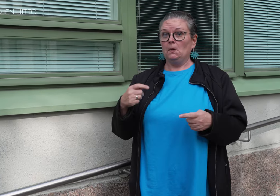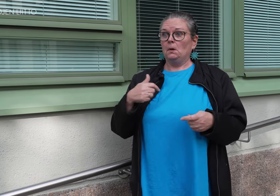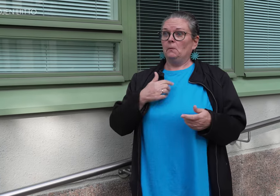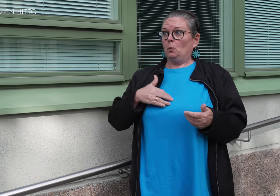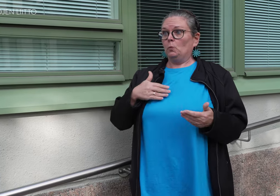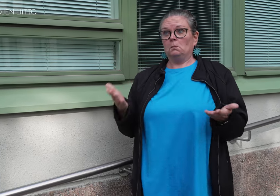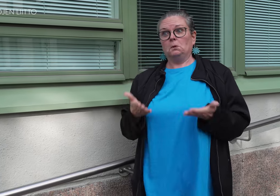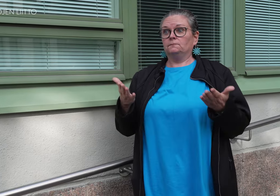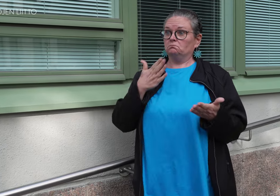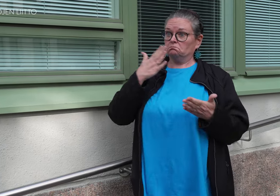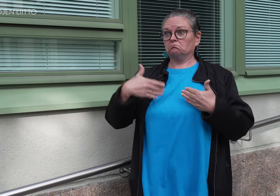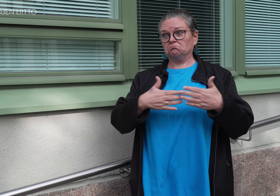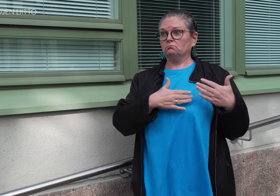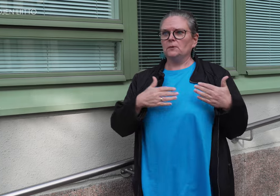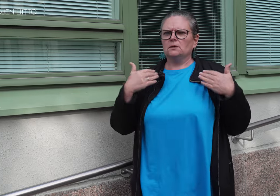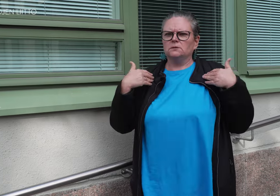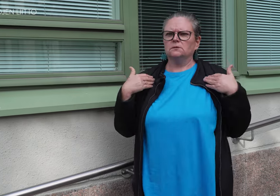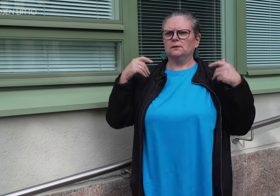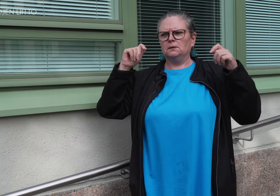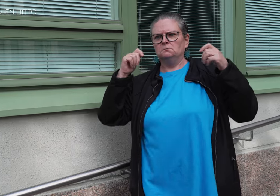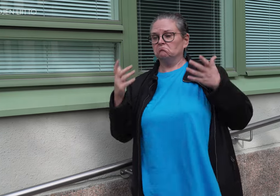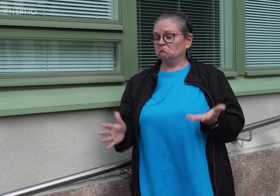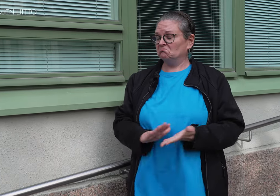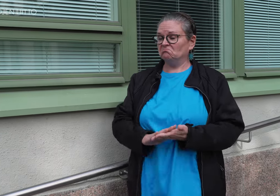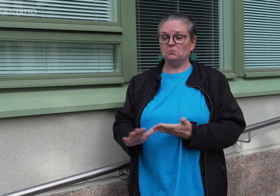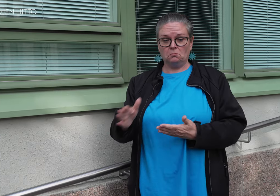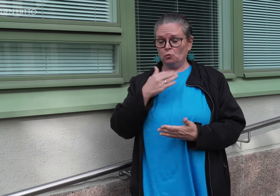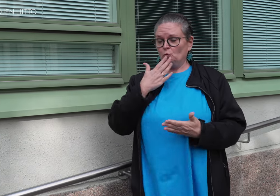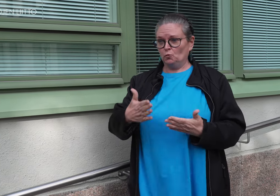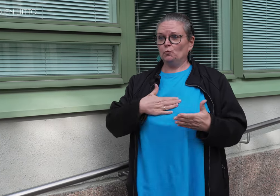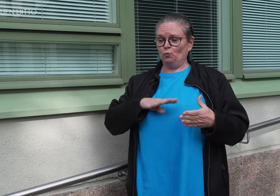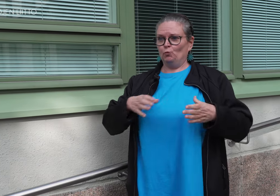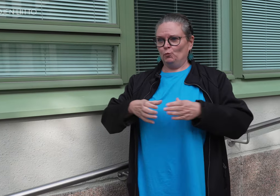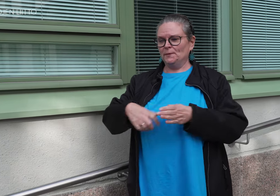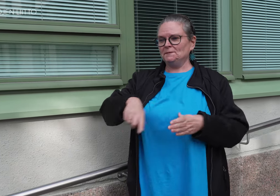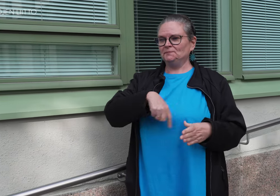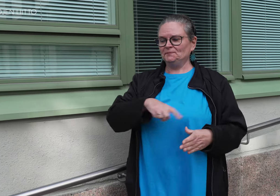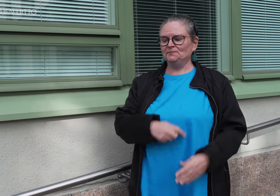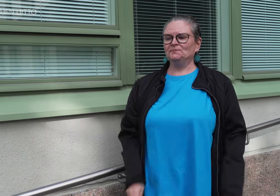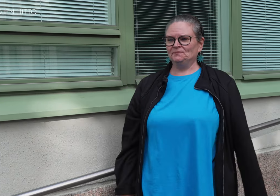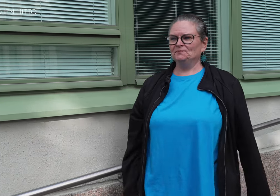tai stressaavalta, koska kaikki ovat tehneet oman hommansa. Olen ollut tyytyväinen porukkaamme.